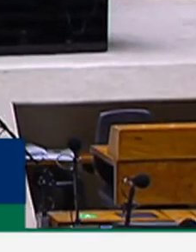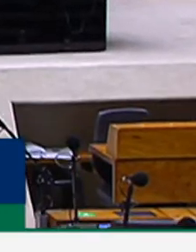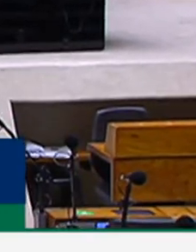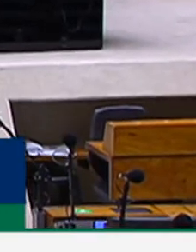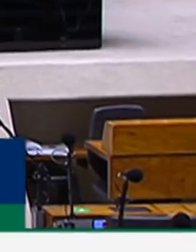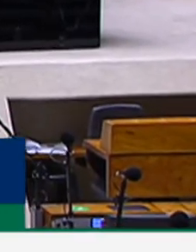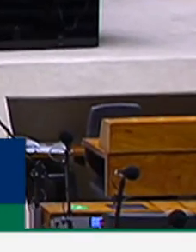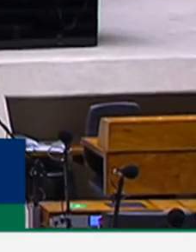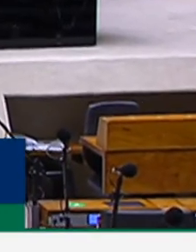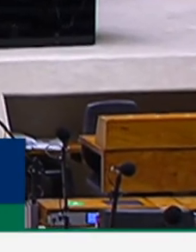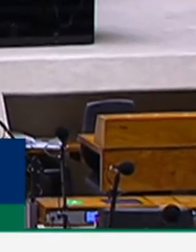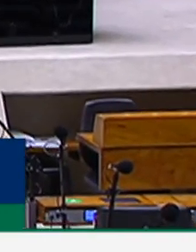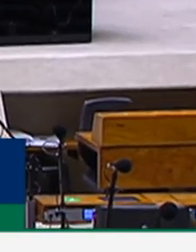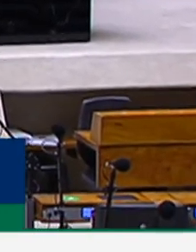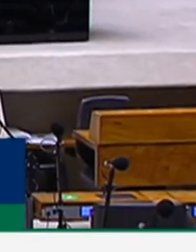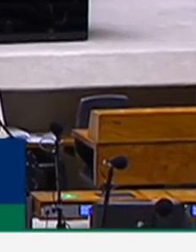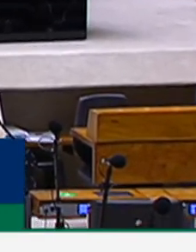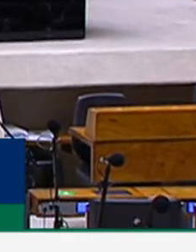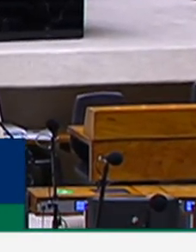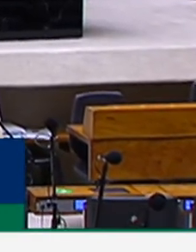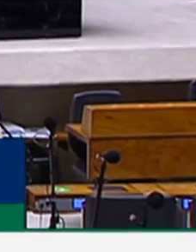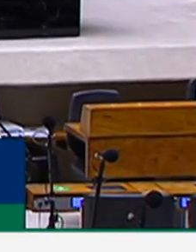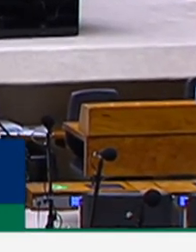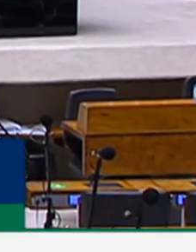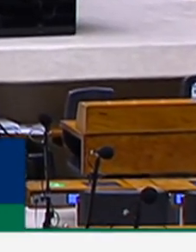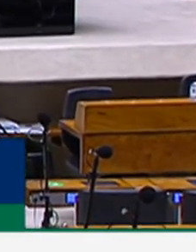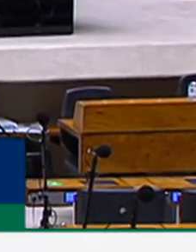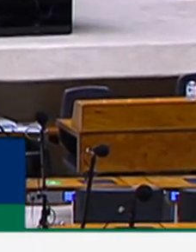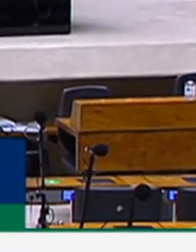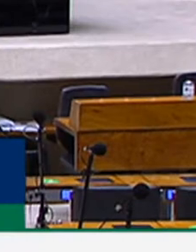CEARÁMAS O PLENÁRIO ACABOU MODIFICANDO A MEDIDA PROVISÓRIA, TRAZENDO, ALIÁS, O PARECER DO RELATOR E